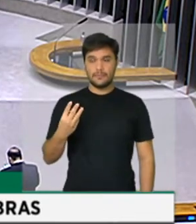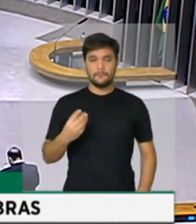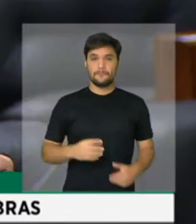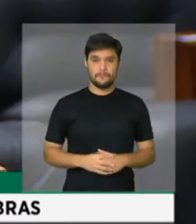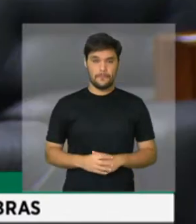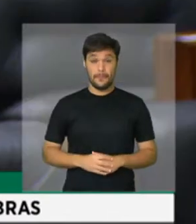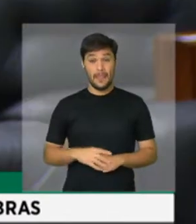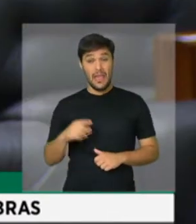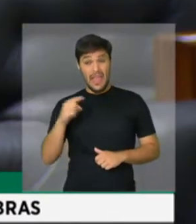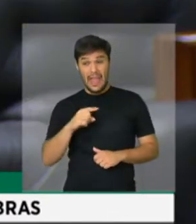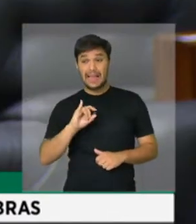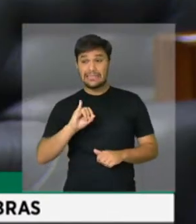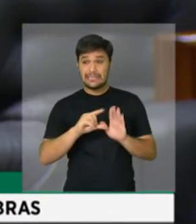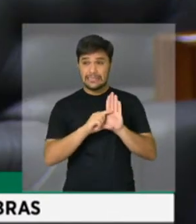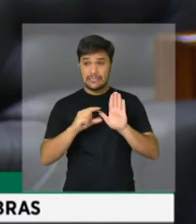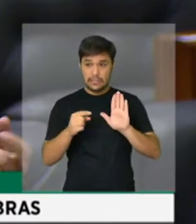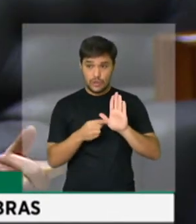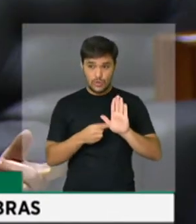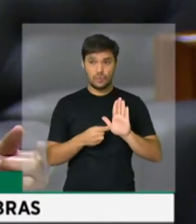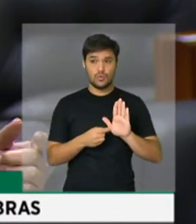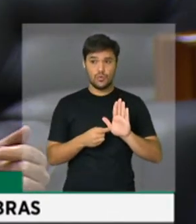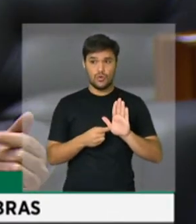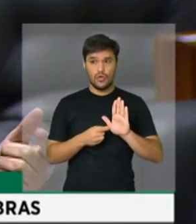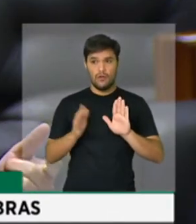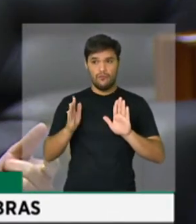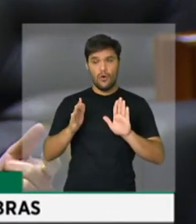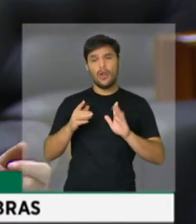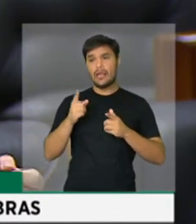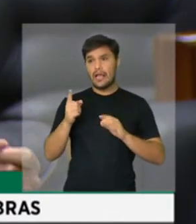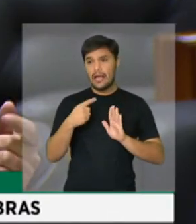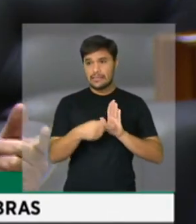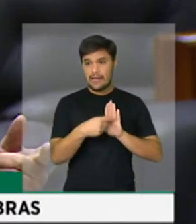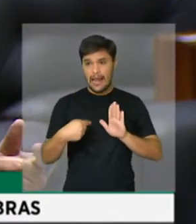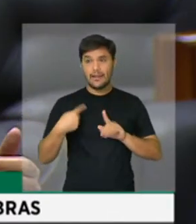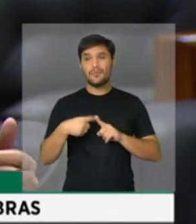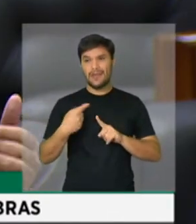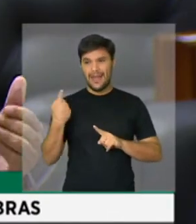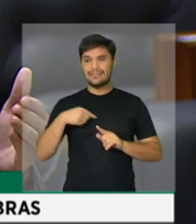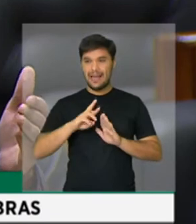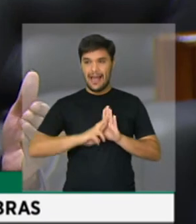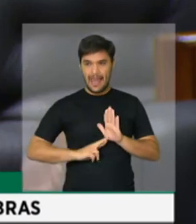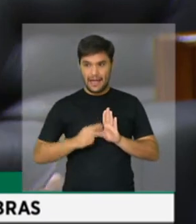É A ÚNICA SAÍ[INTERRUPÇÃO NO ÁUDIO] [APLAUSOS] [DEP. GLAUBER BRAGA]: